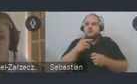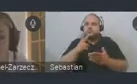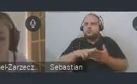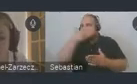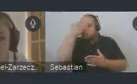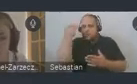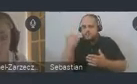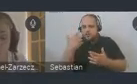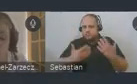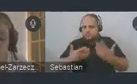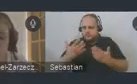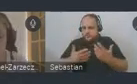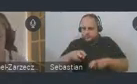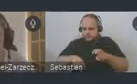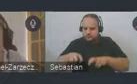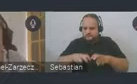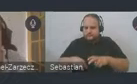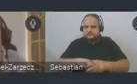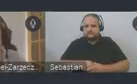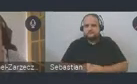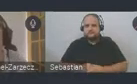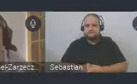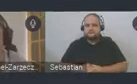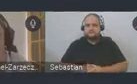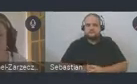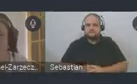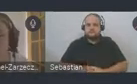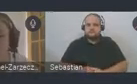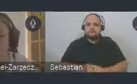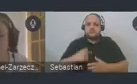dla cyfrowych debiutantów. Przeniesiemy się na chwilę na Mentimeter.